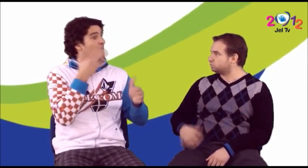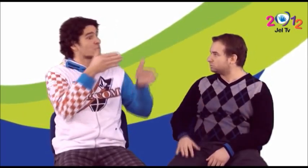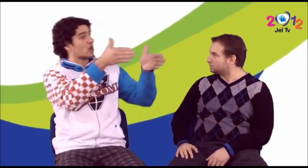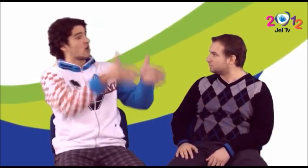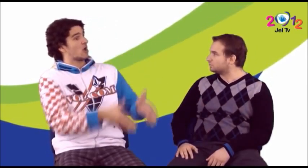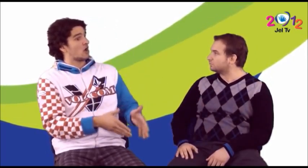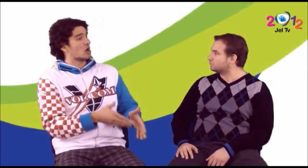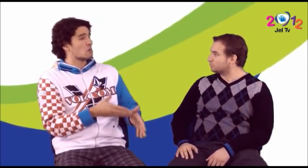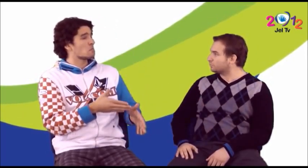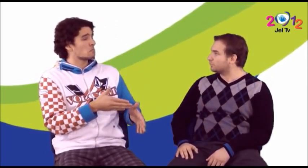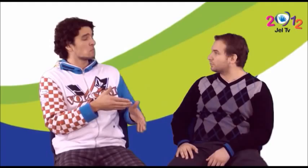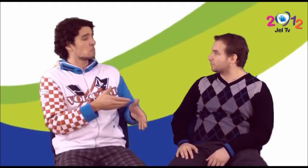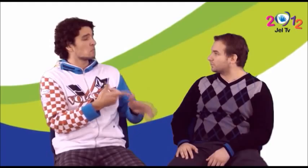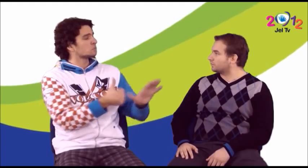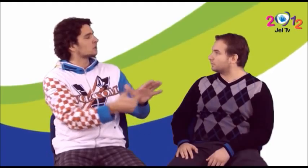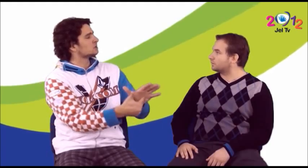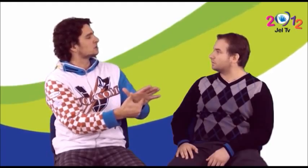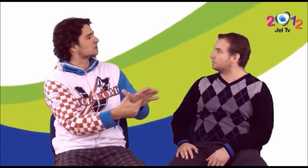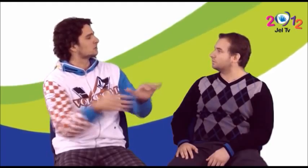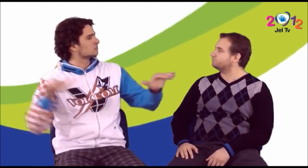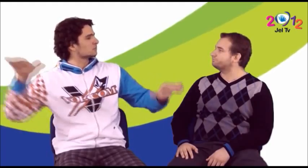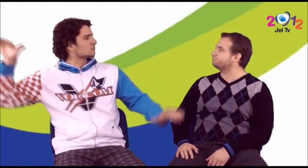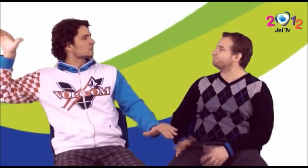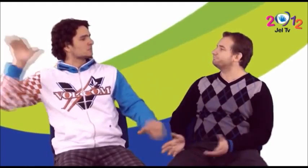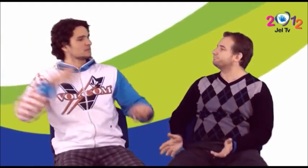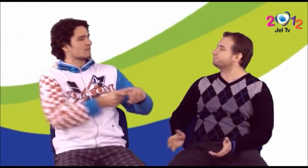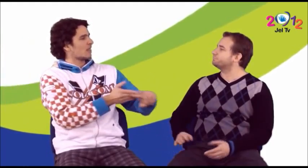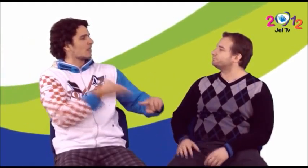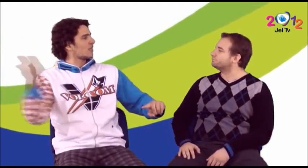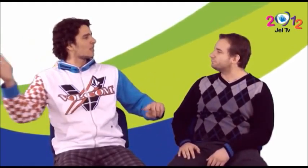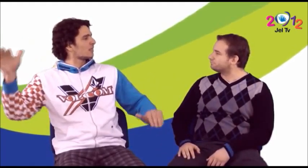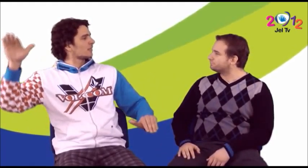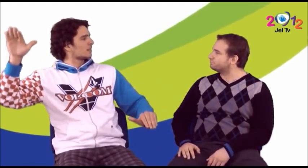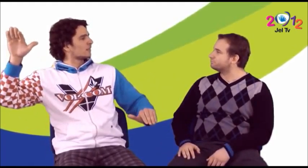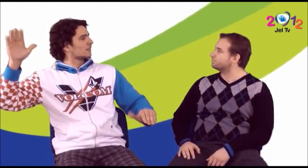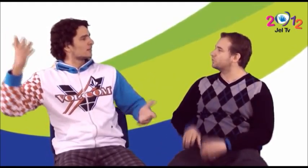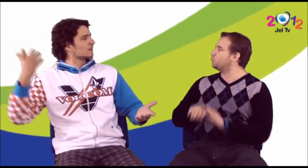Amerikai polgároknak csak 26 ezer dollár. Óriás különbség. - Azért, mert külföldi?